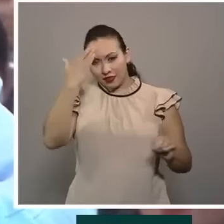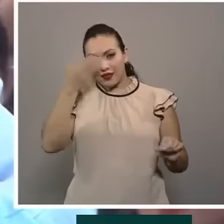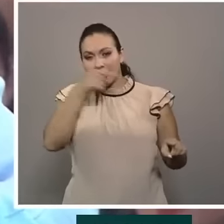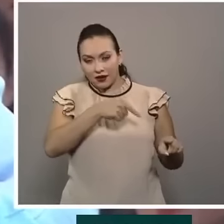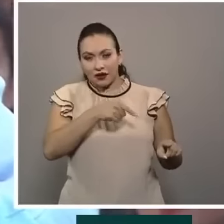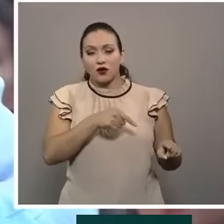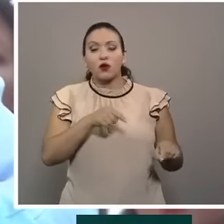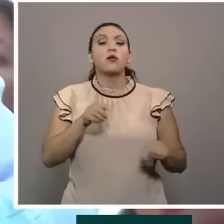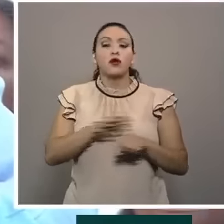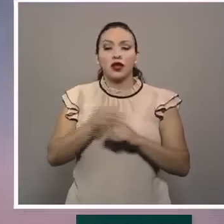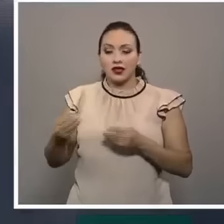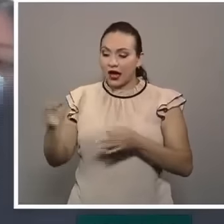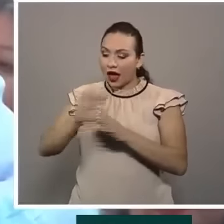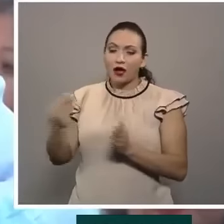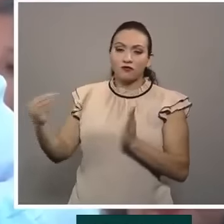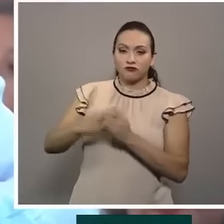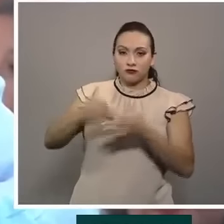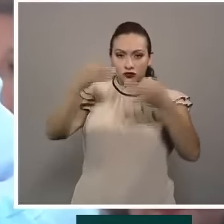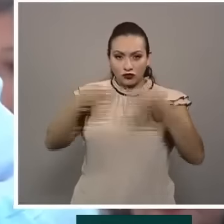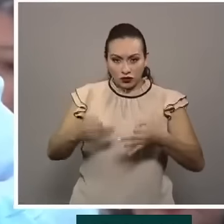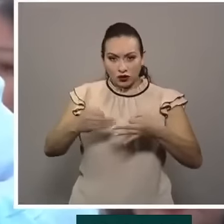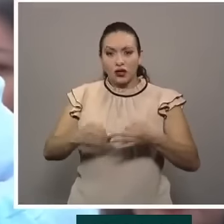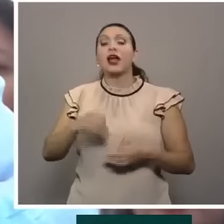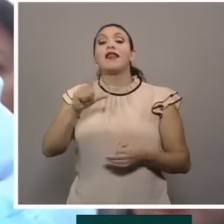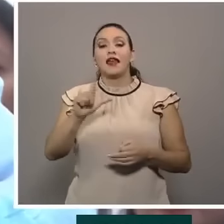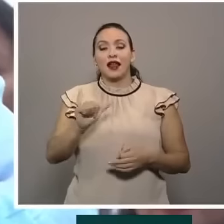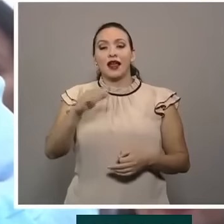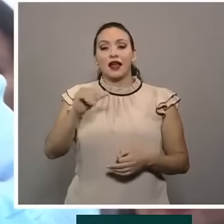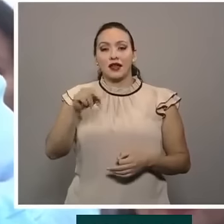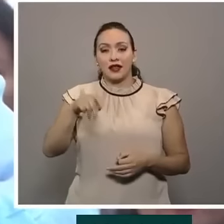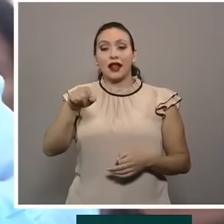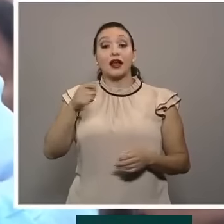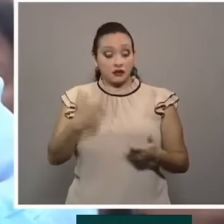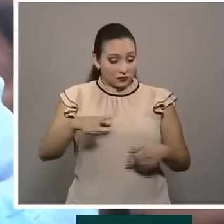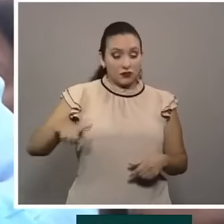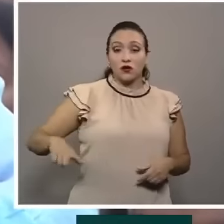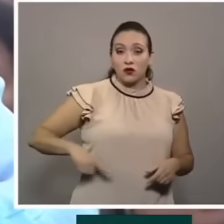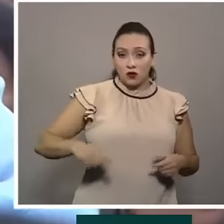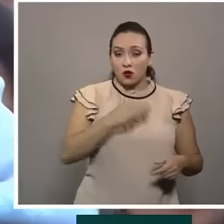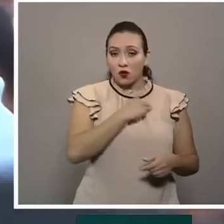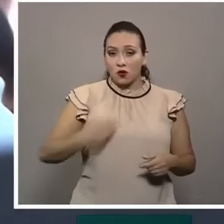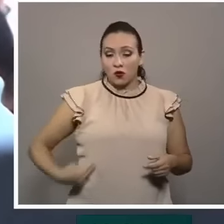formal de Lumalic Candelaria, gobierno comunitario Candelaria en ejercicio de su derecho a la libre